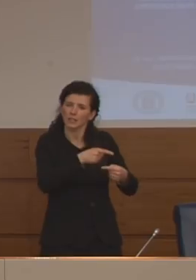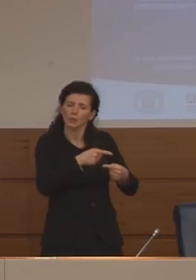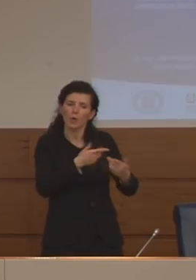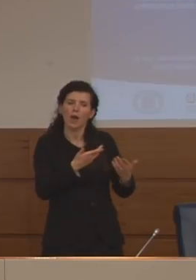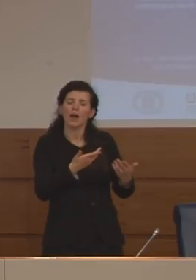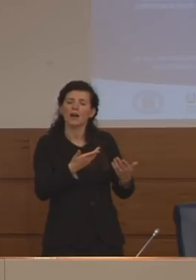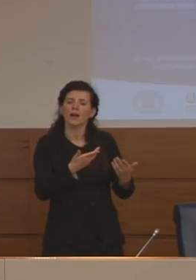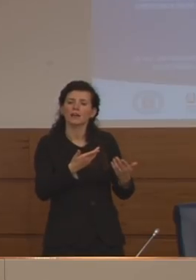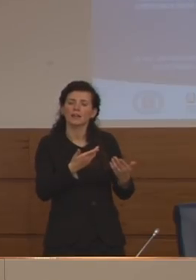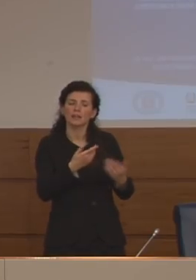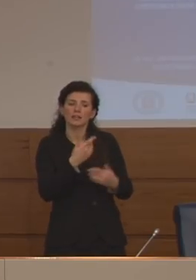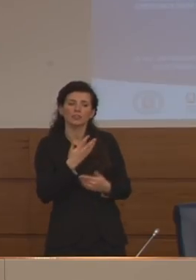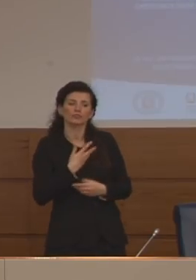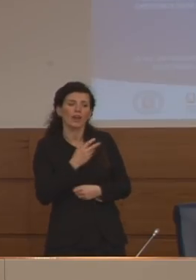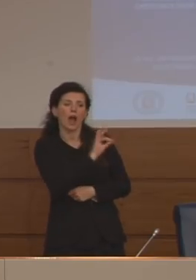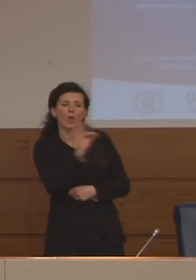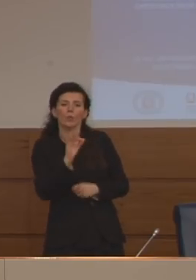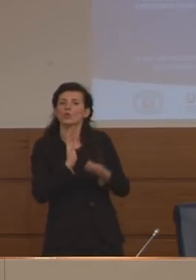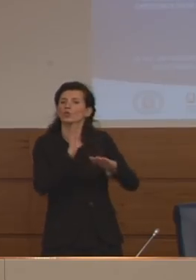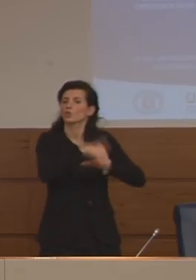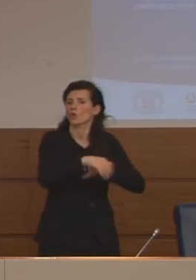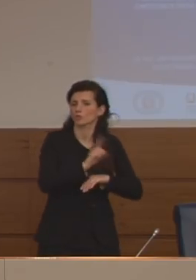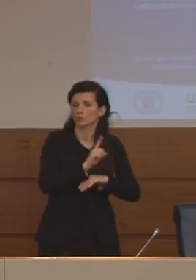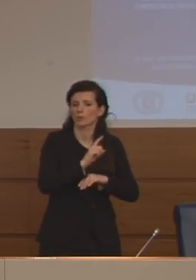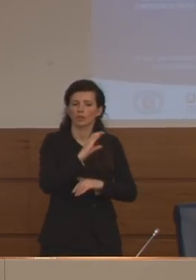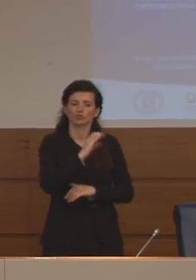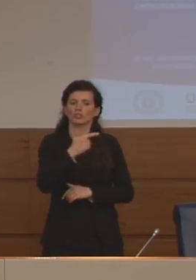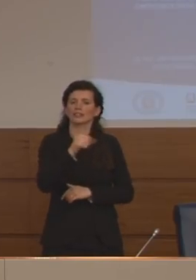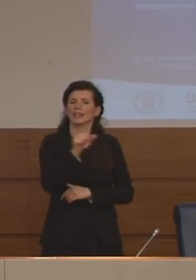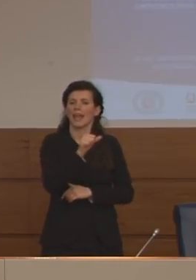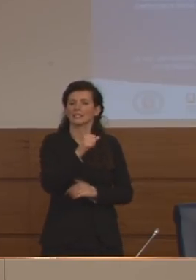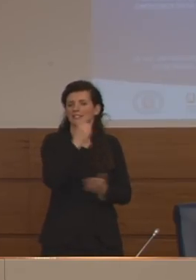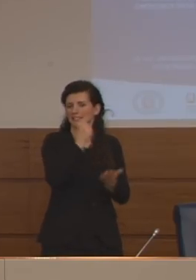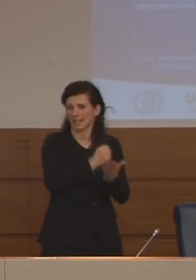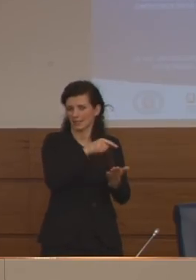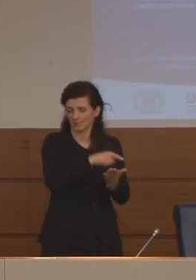non hanno superato il vaglio della CTS di AIFA, che se volete vi